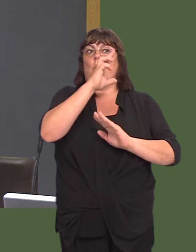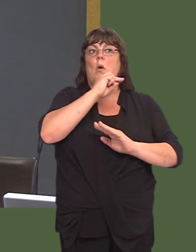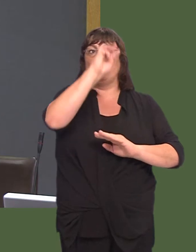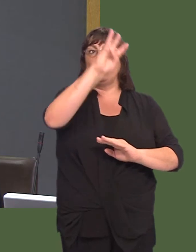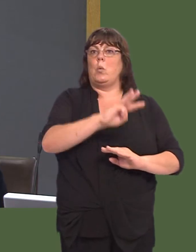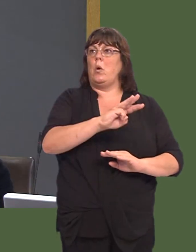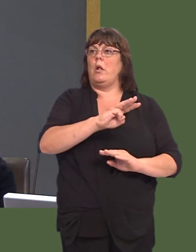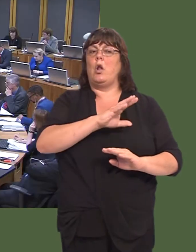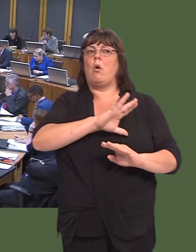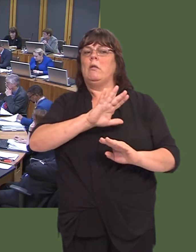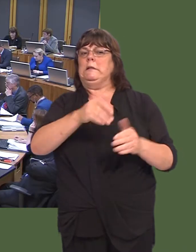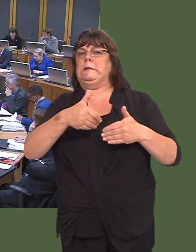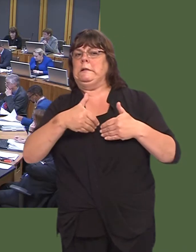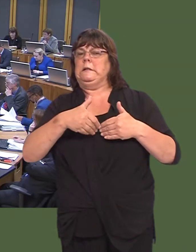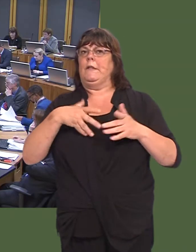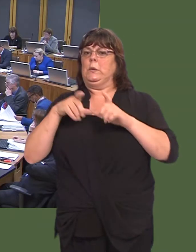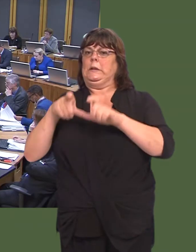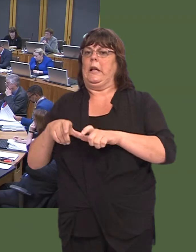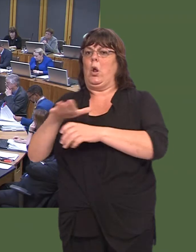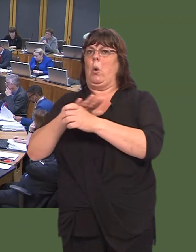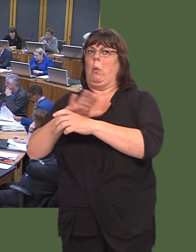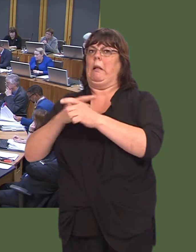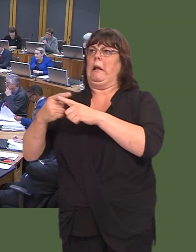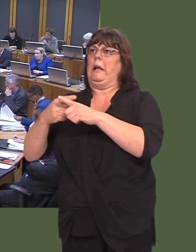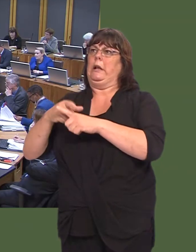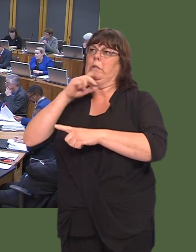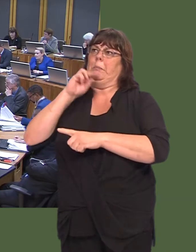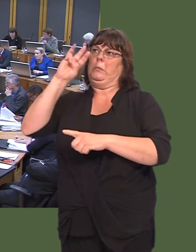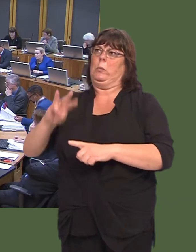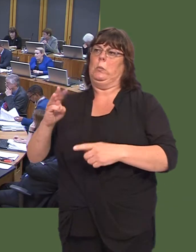Carwyn Jones: Yn gyffredinol, wrth gwrs, y mwyaf y mae plant yn gorfod teithio er mwyn